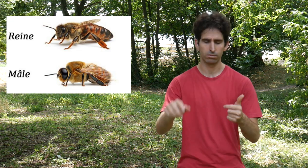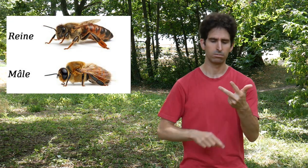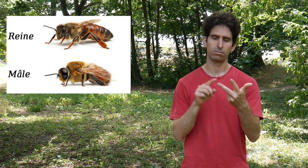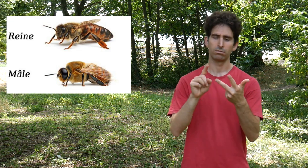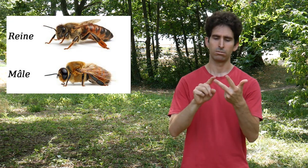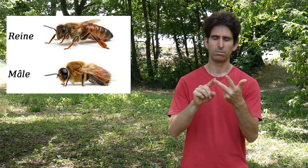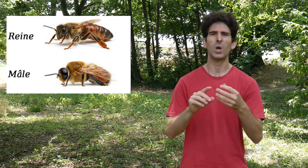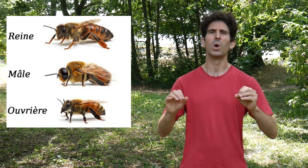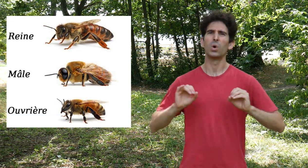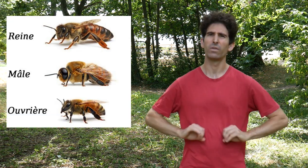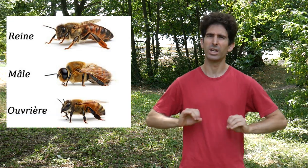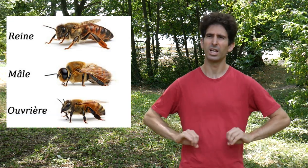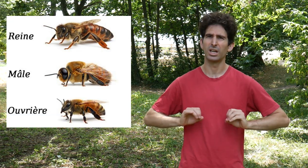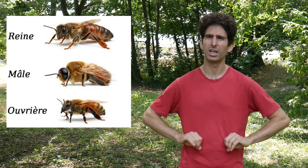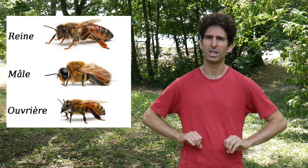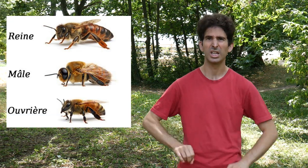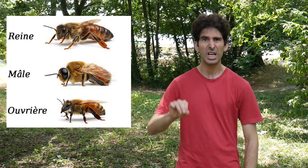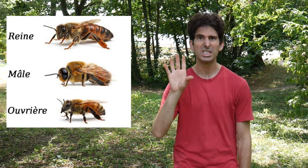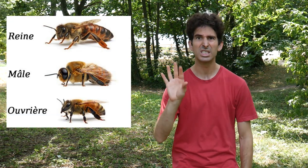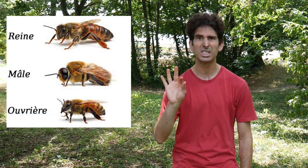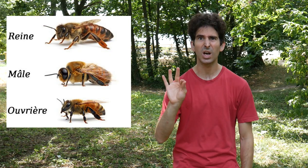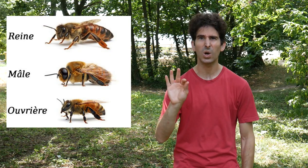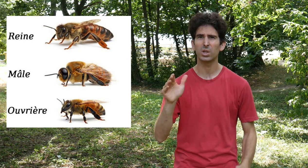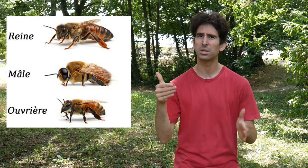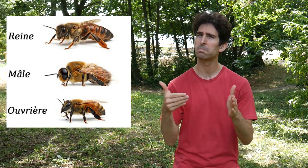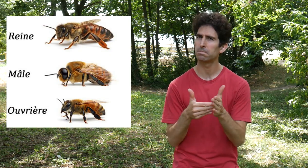et les ouvrières (50.000).